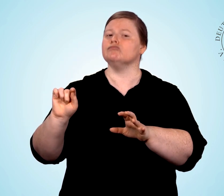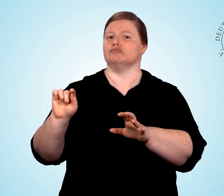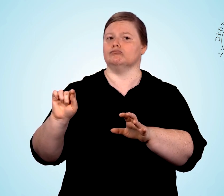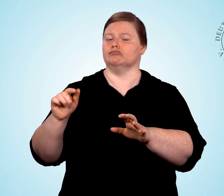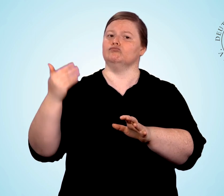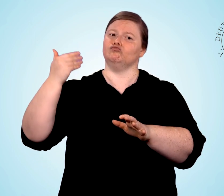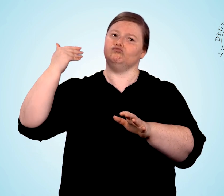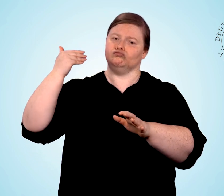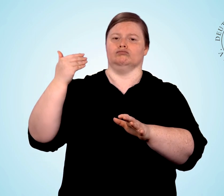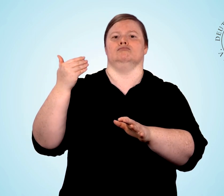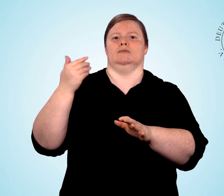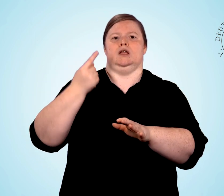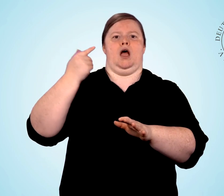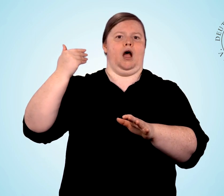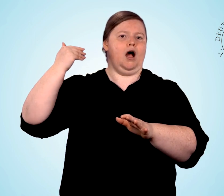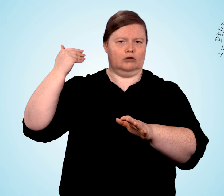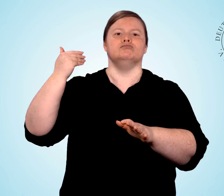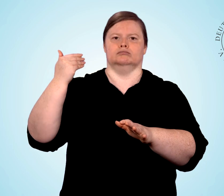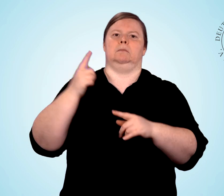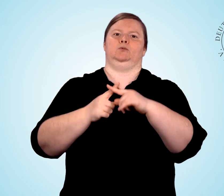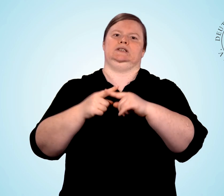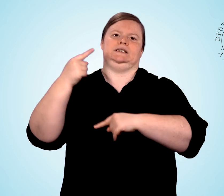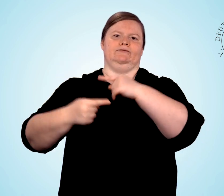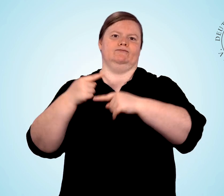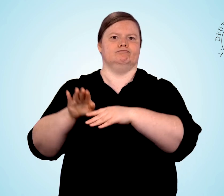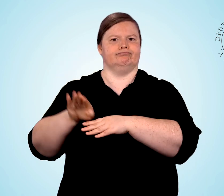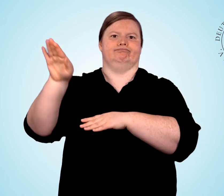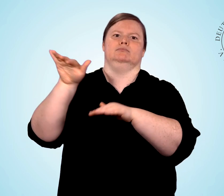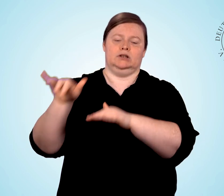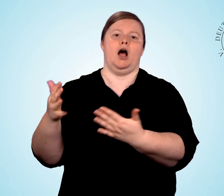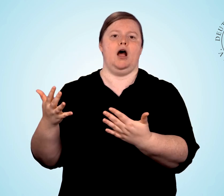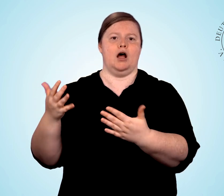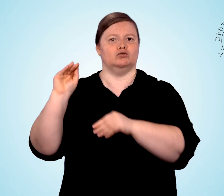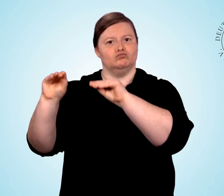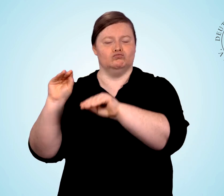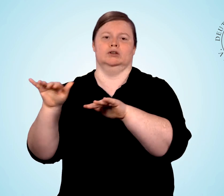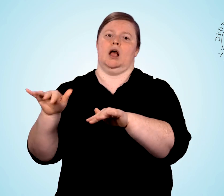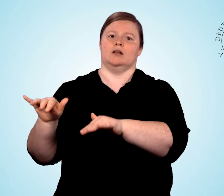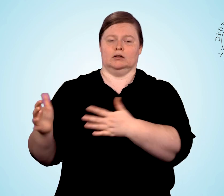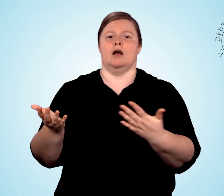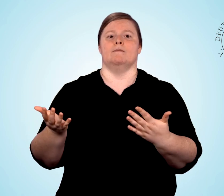gab es in den letzten Jahren eine positive Entwicklung.